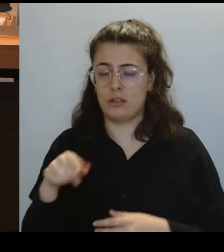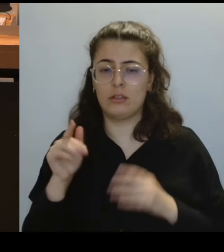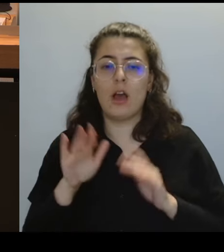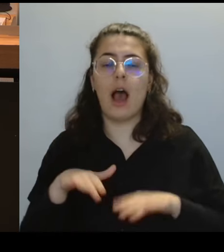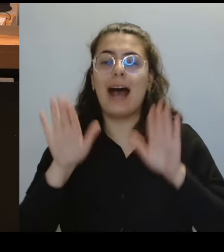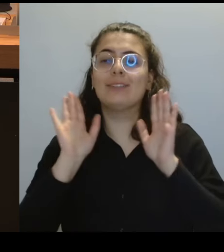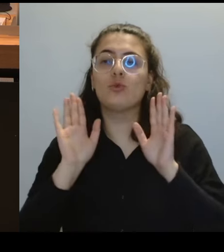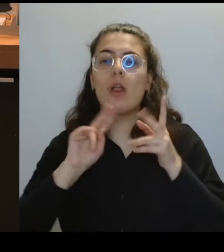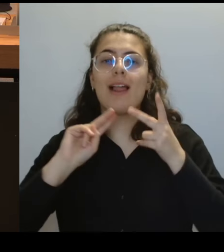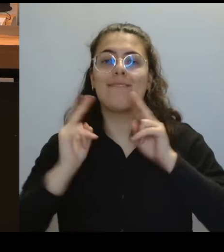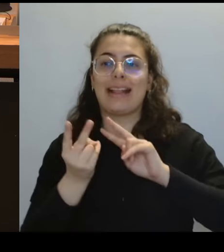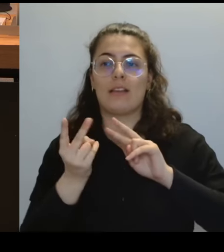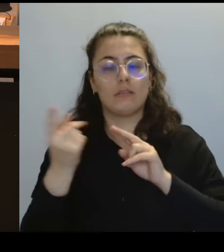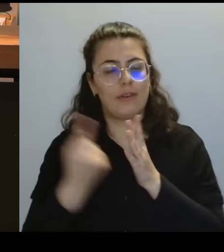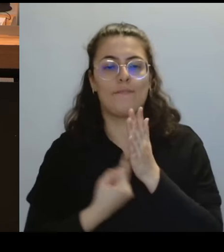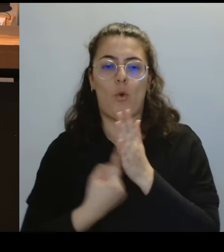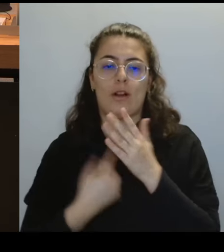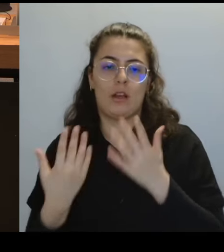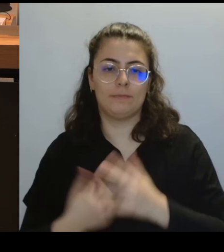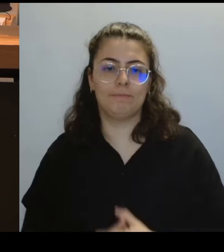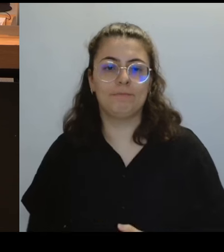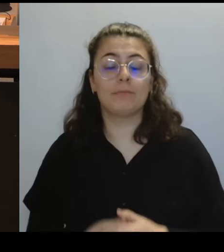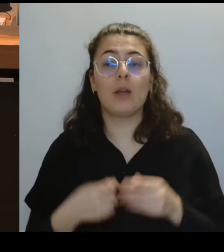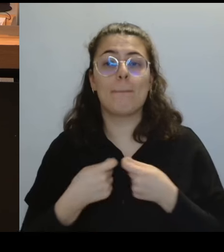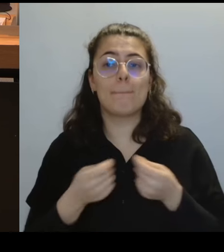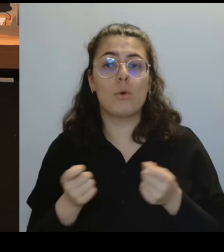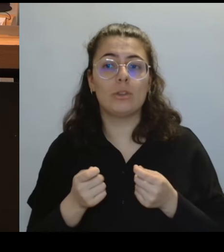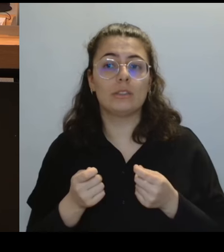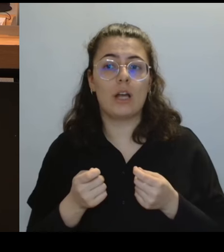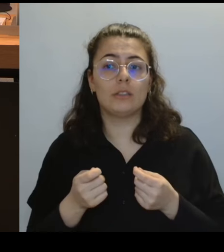Bundeskanzler Scholz von der SPD sagt Wir müssen endlich